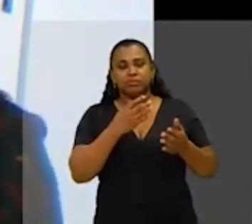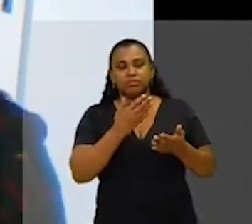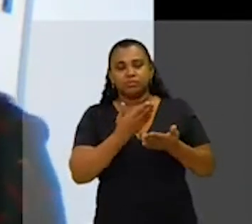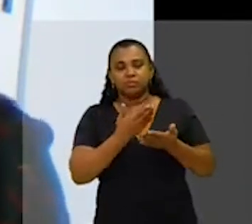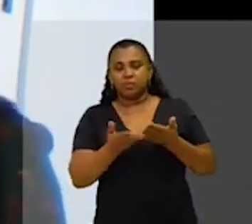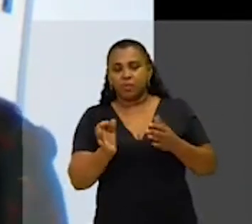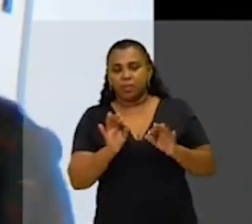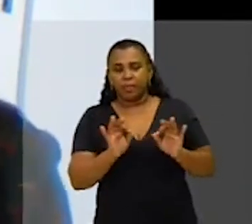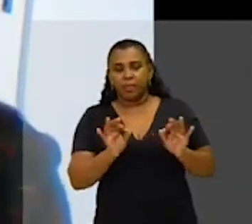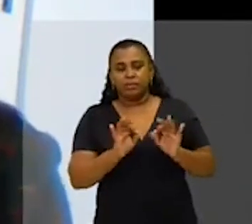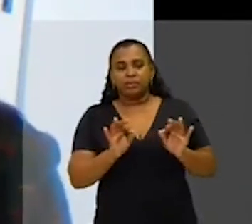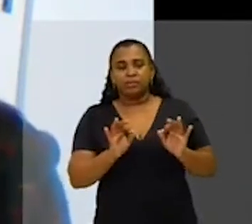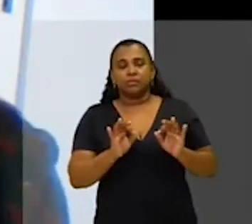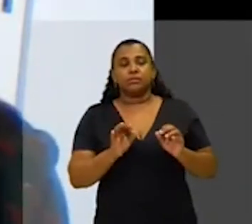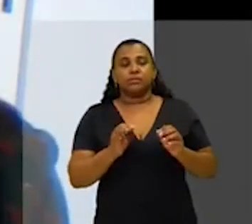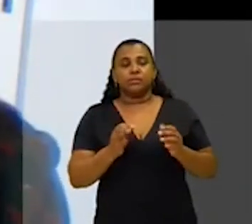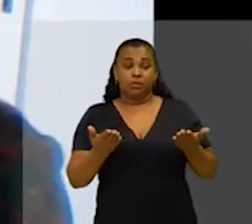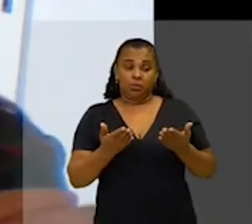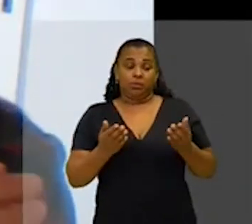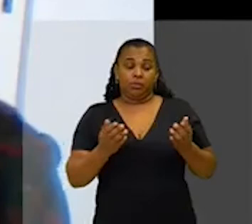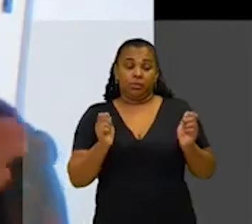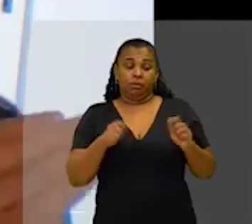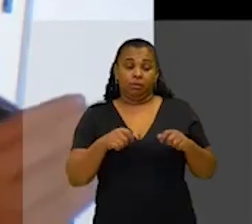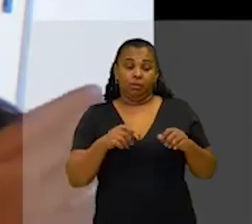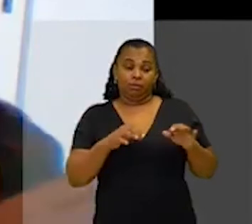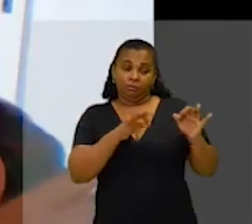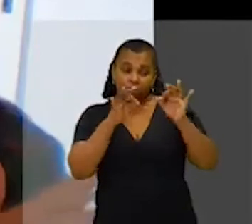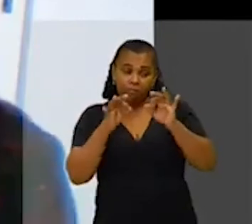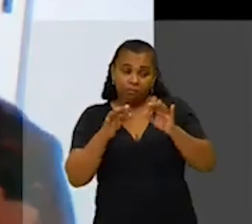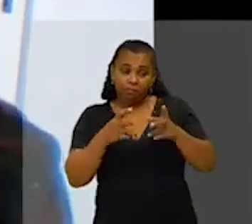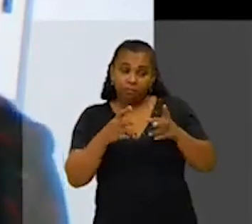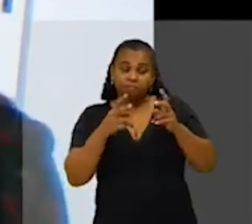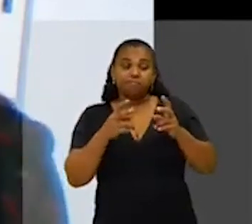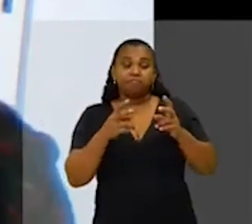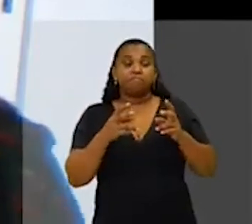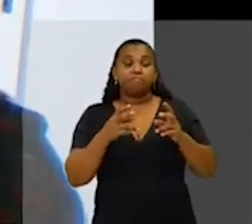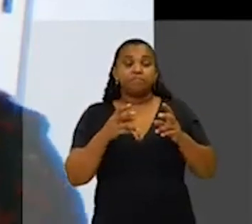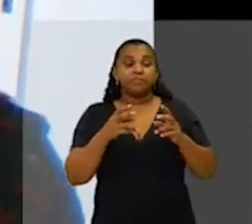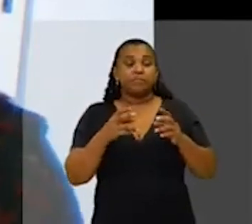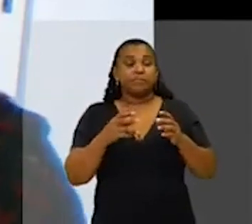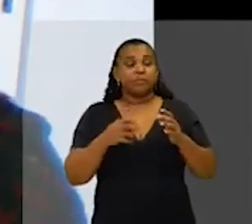pode observar com a vossa professora disse em relação a eles podem estar ativos a gente